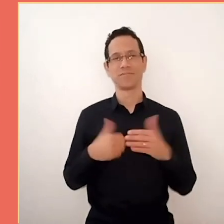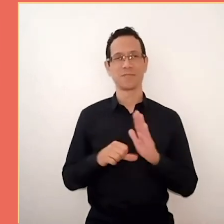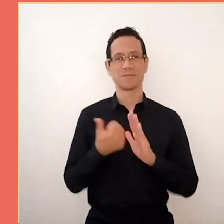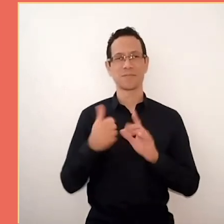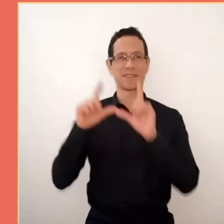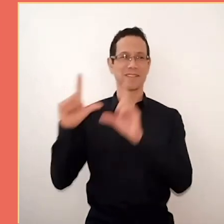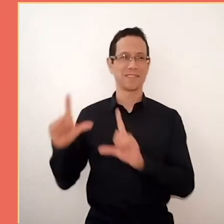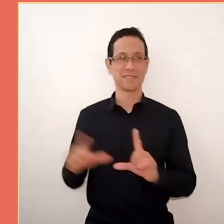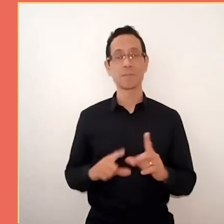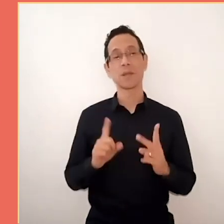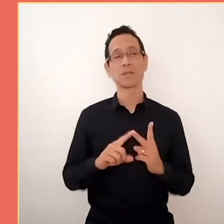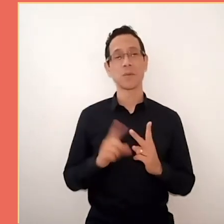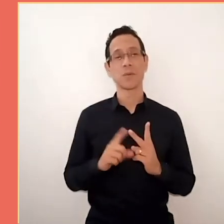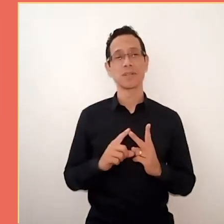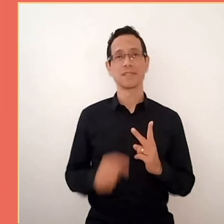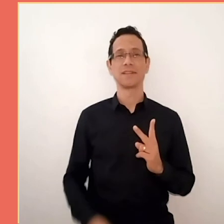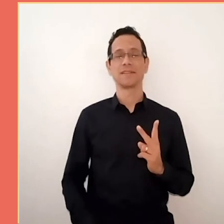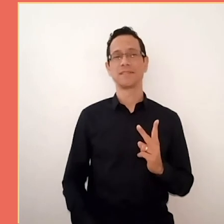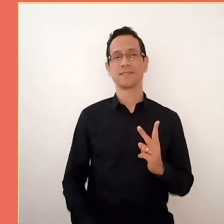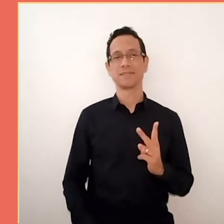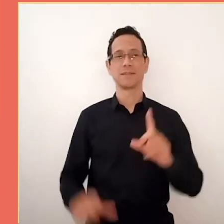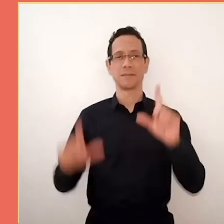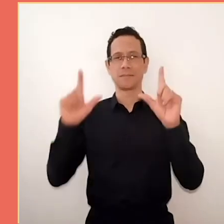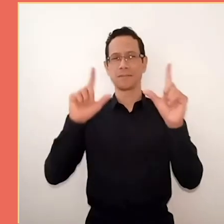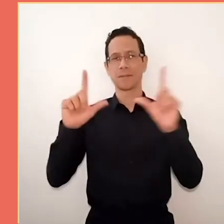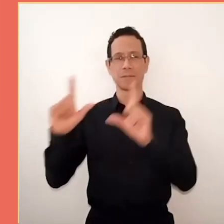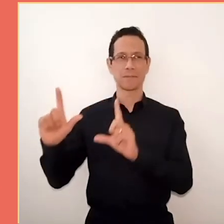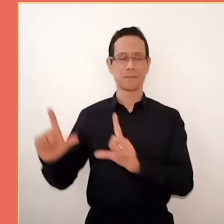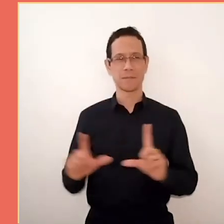A segunda mesa que falou sobre tecnologia e educação,